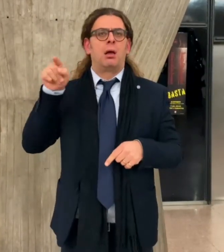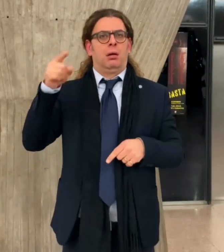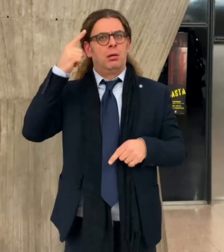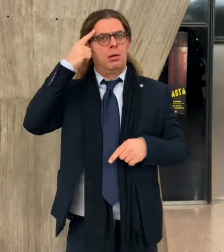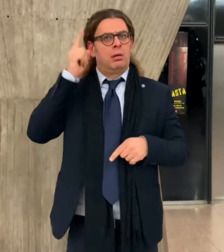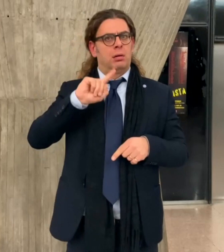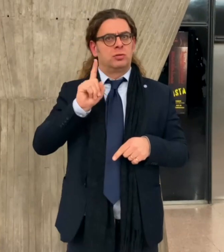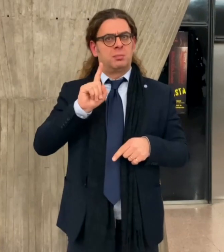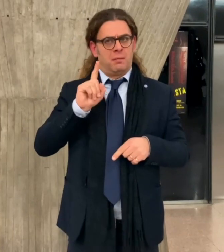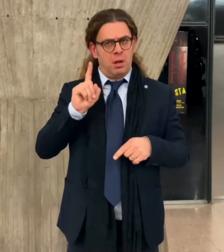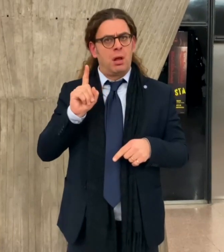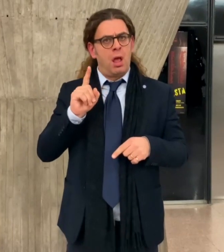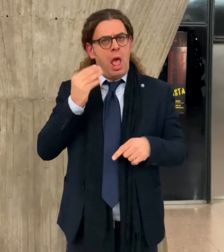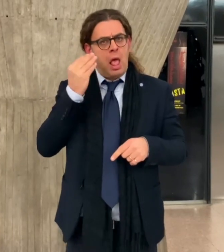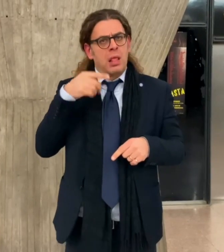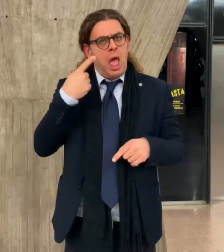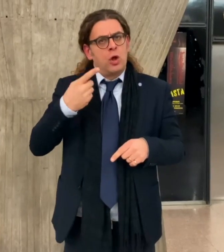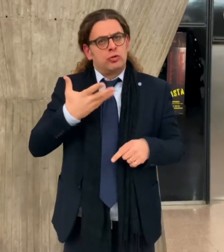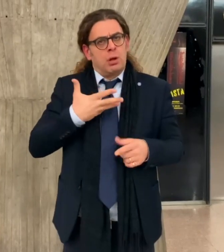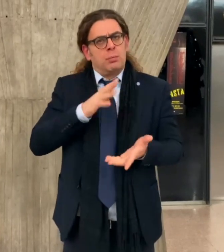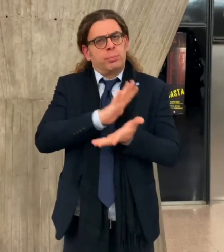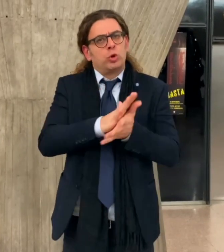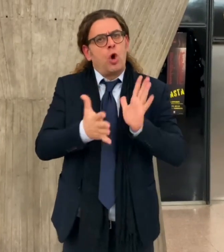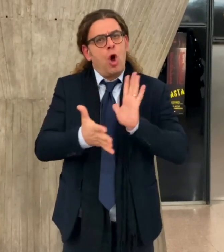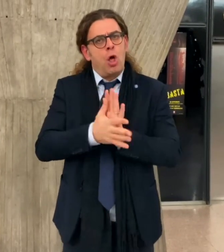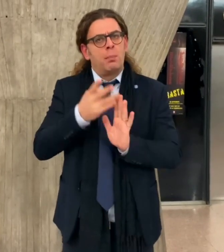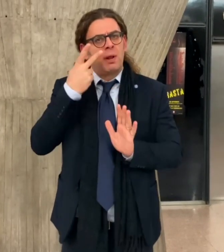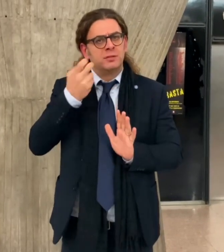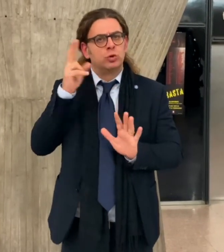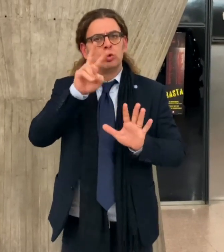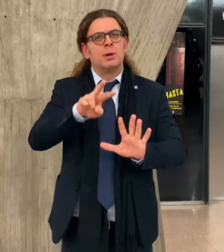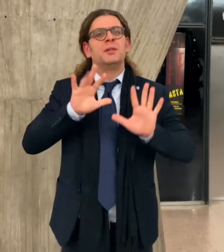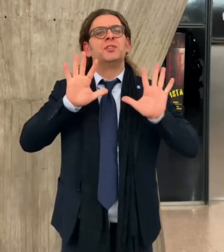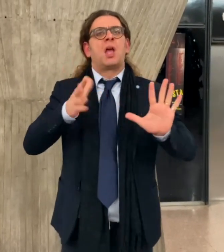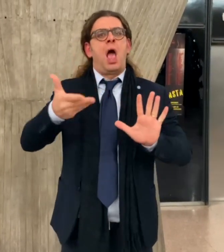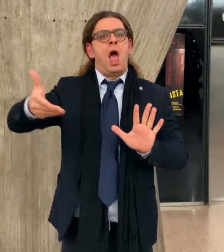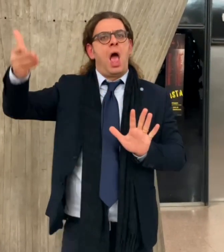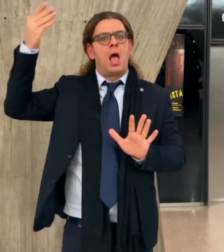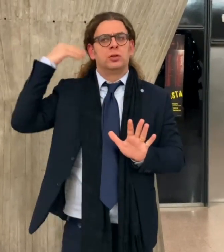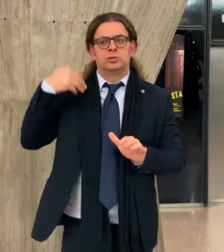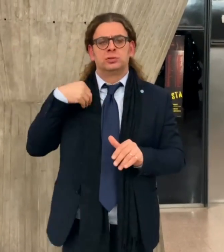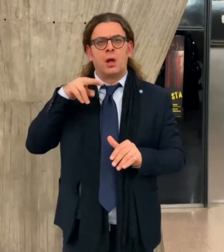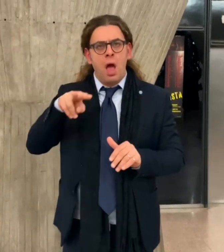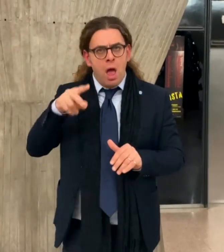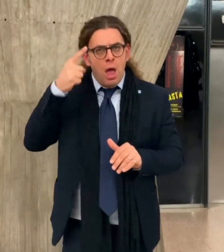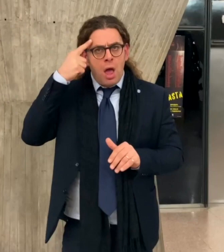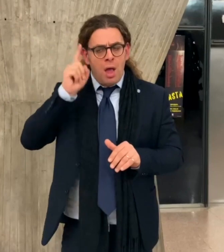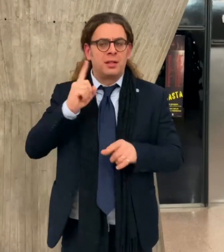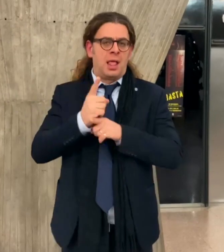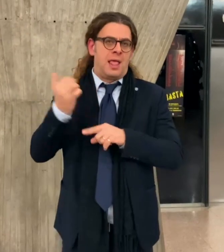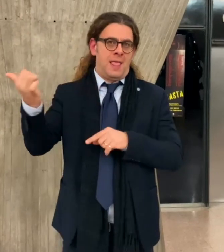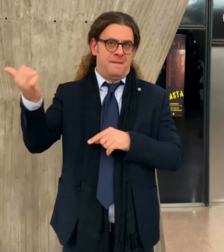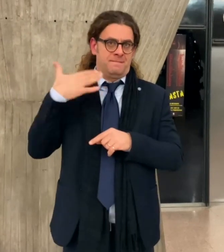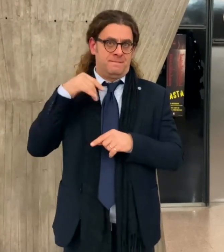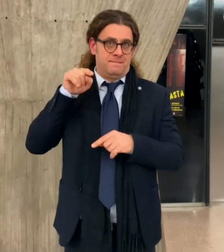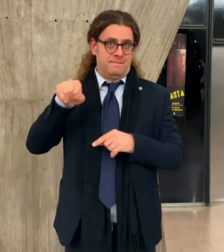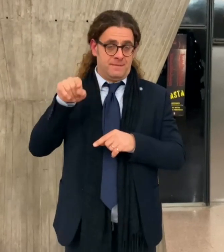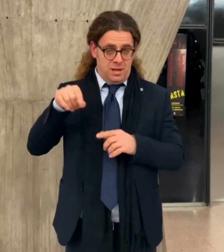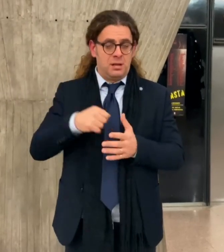È infatti ancora attivo al riguardo un protocollo del 2010 (di cui attendiamo di ricevere copia dall'INPS)